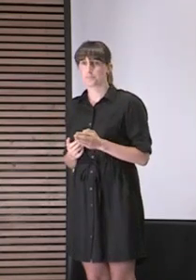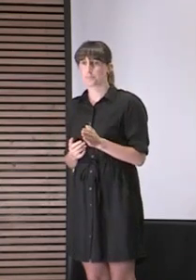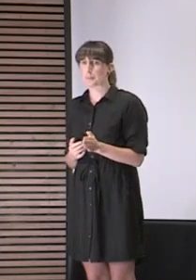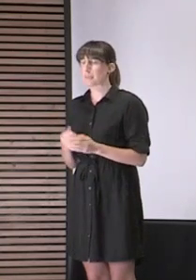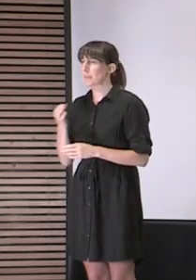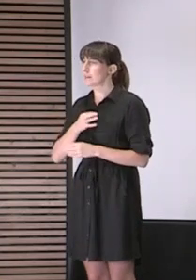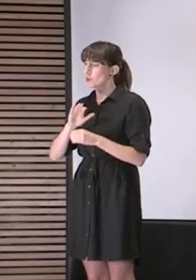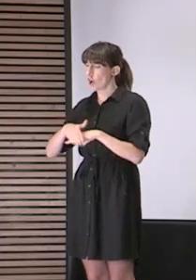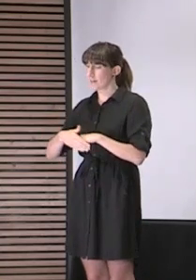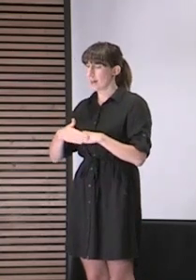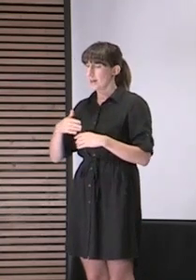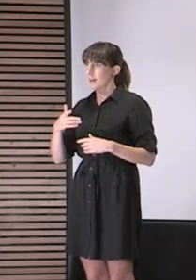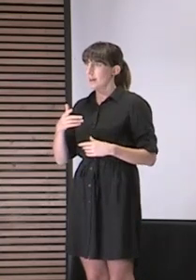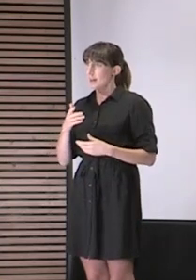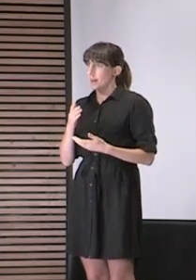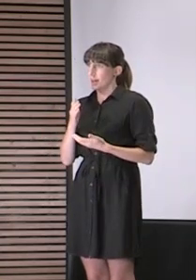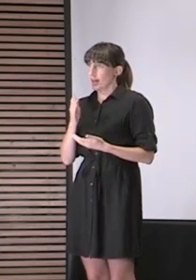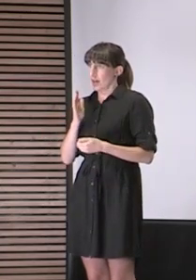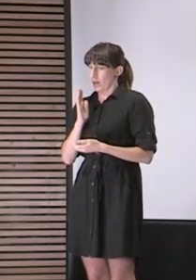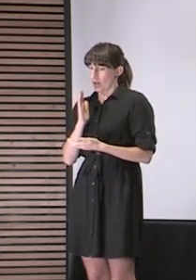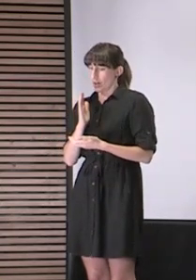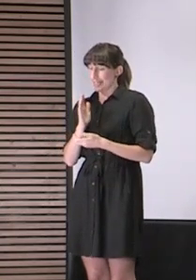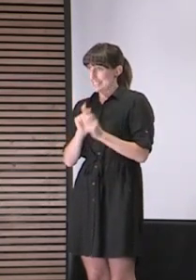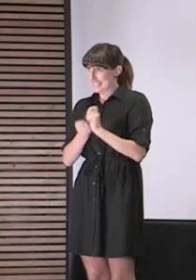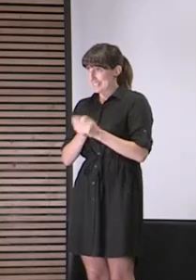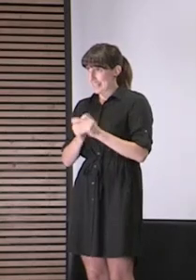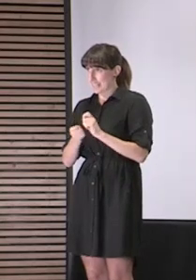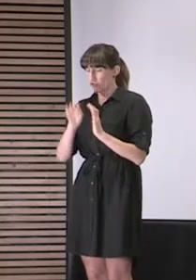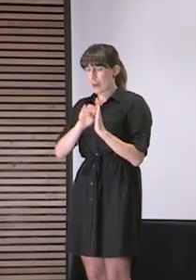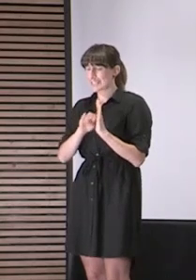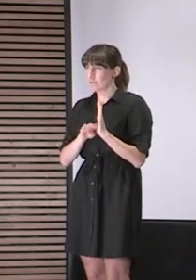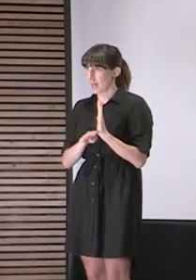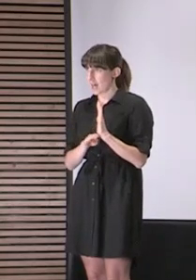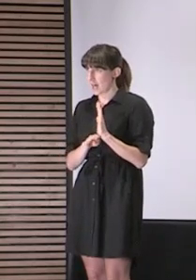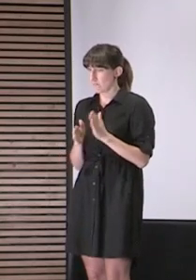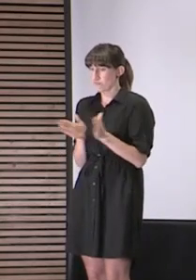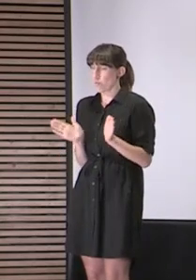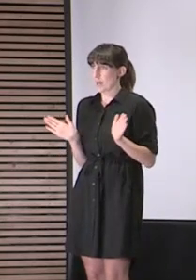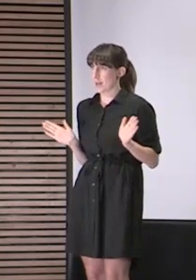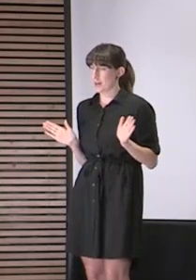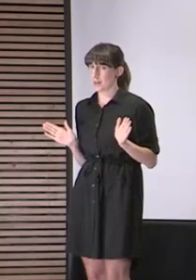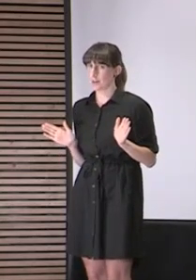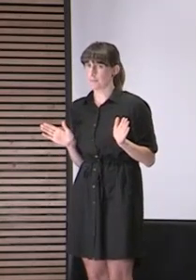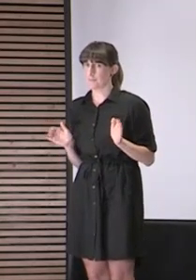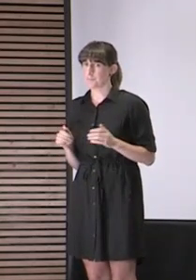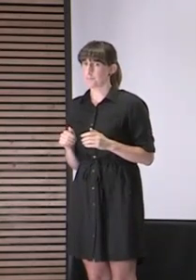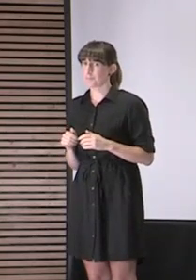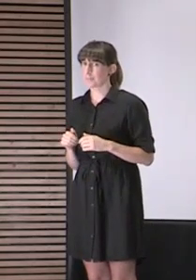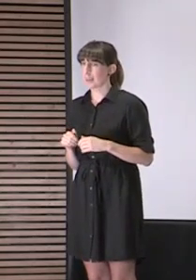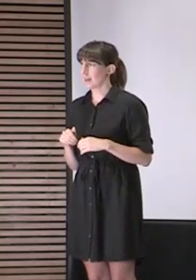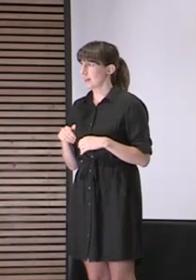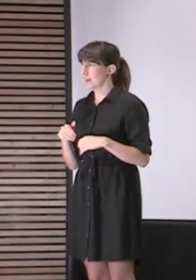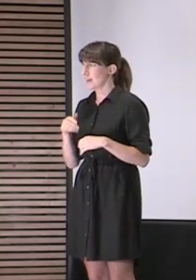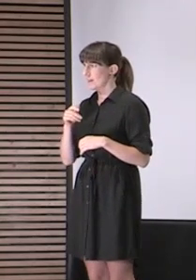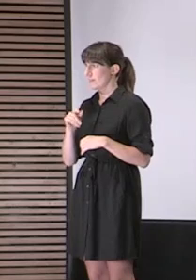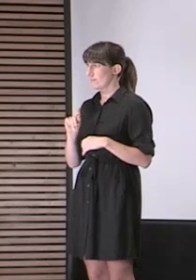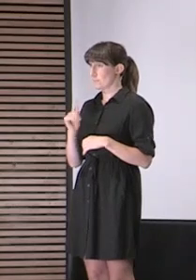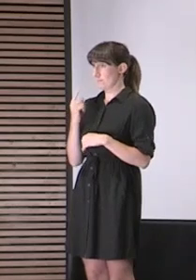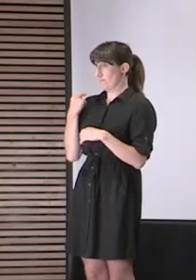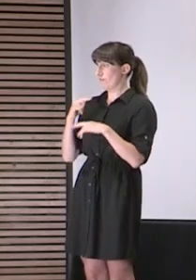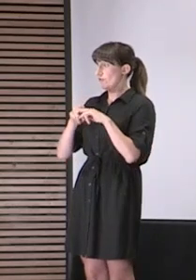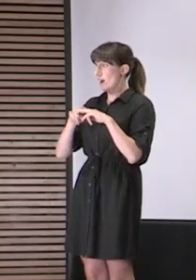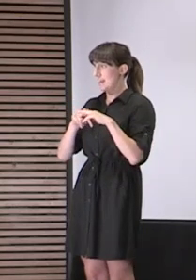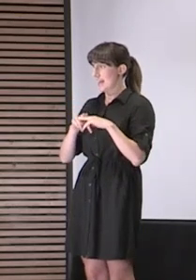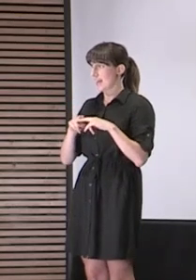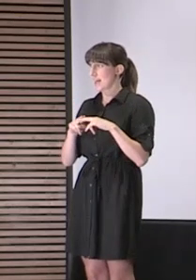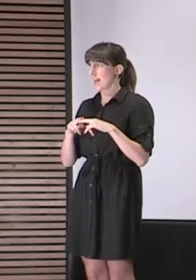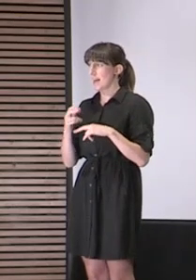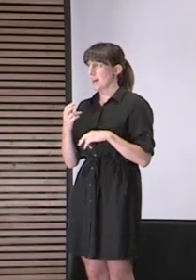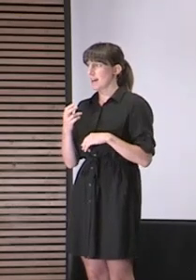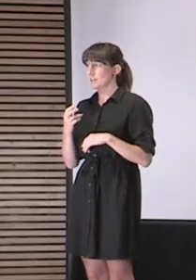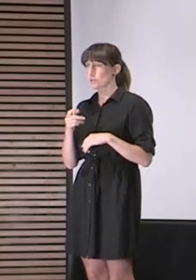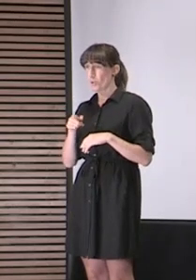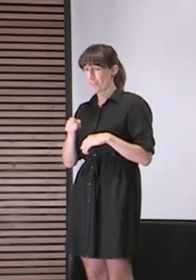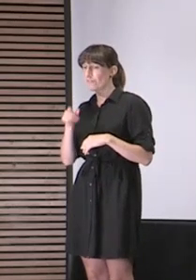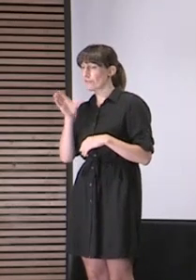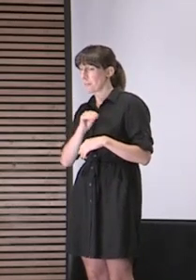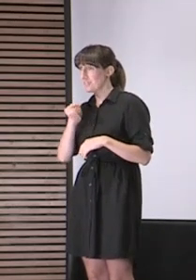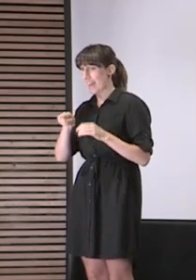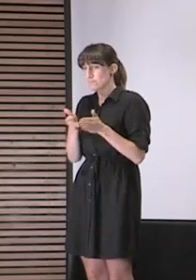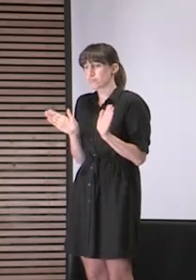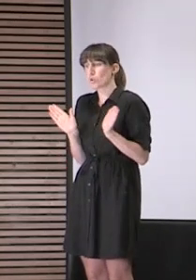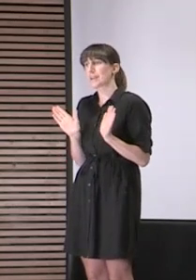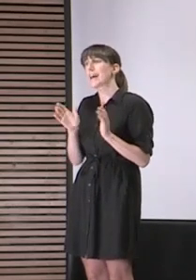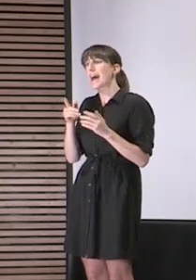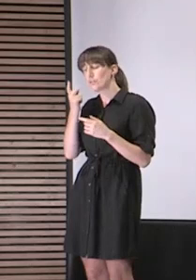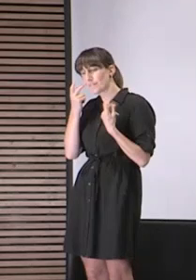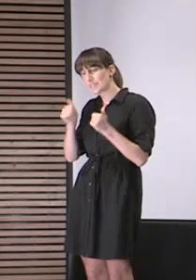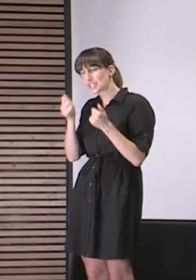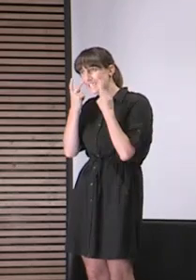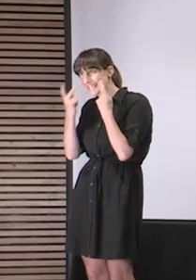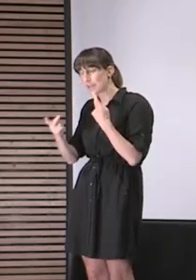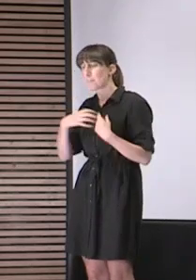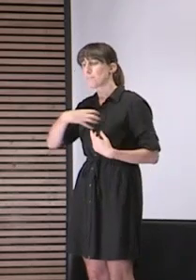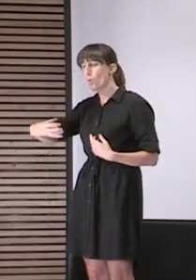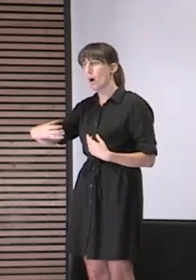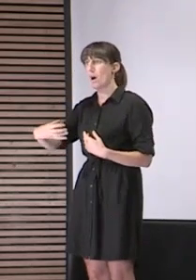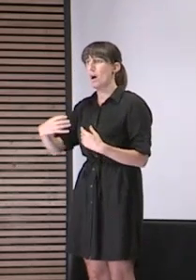deberíamos poder mantener eso.